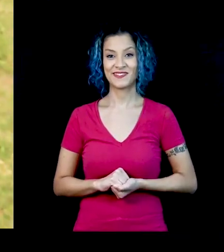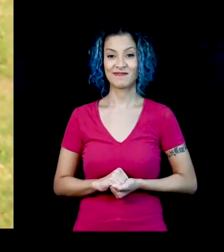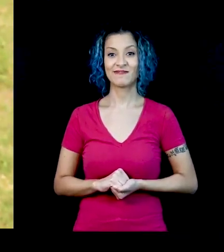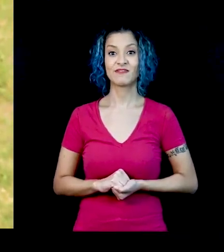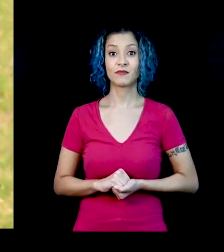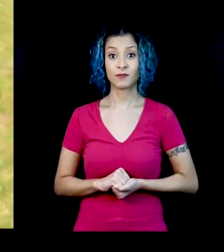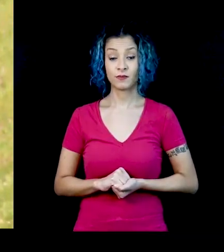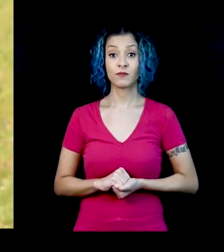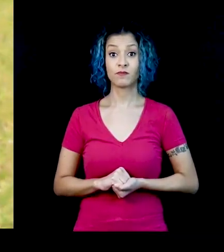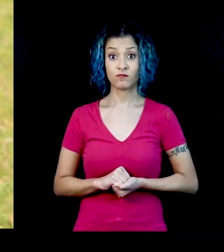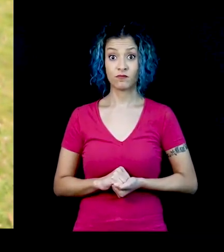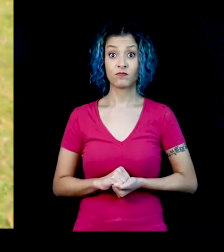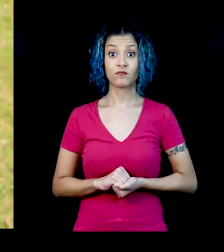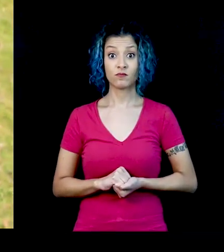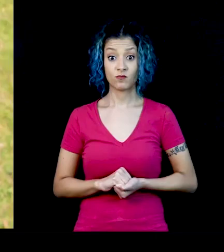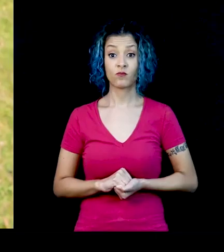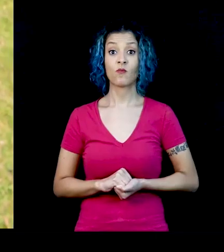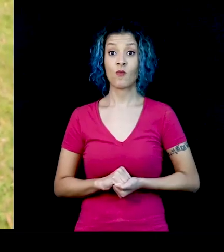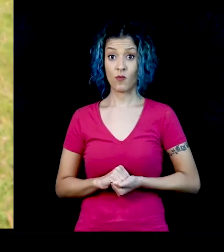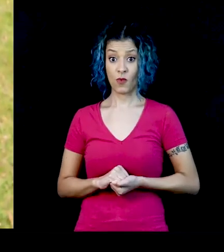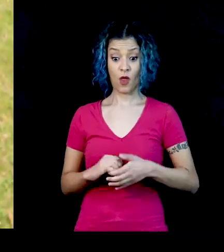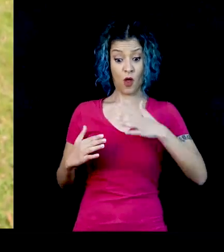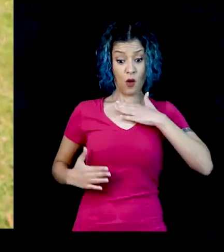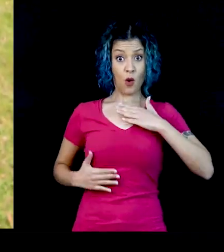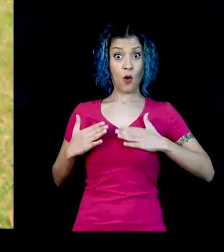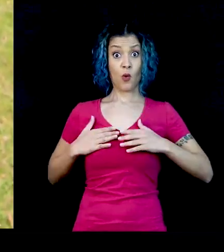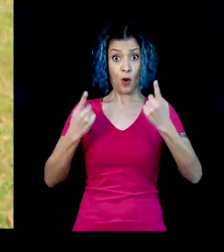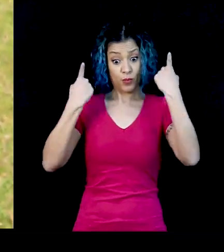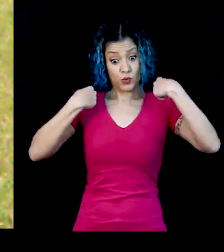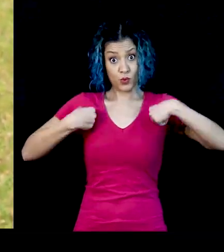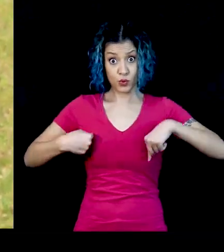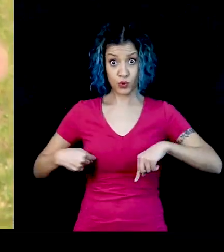Com quantos passos você percorre o corpo todo?